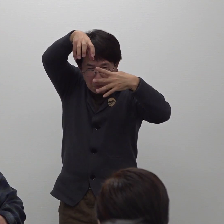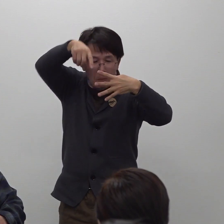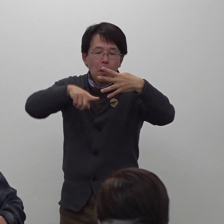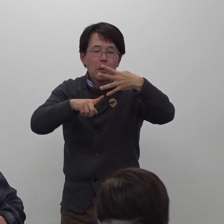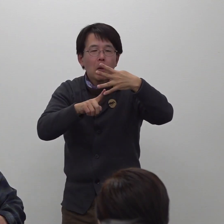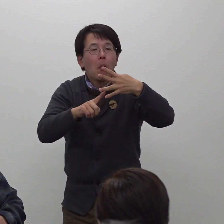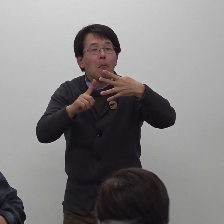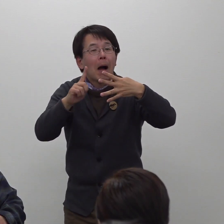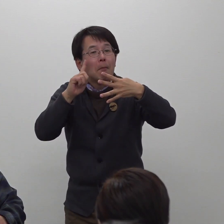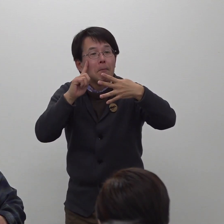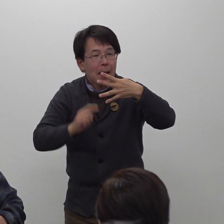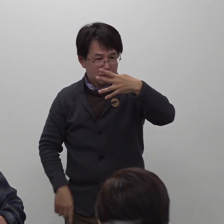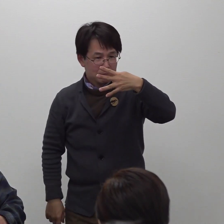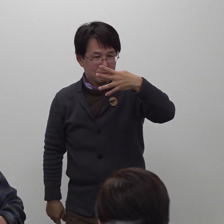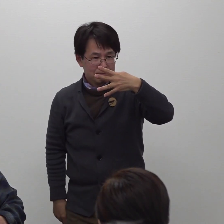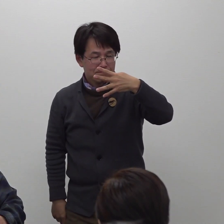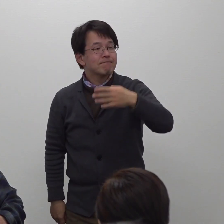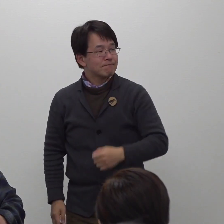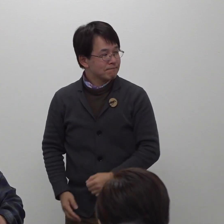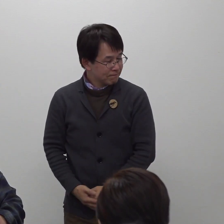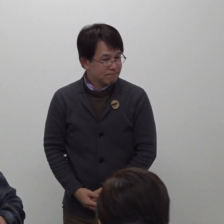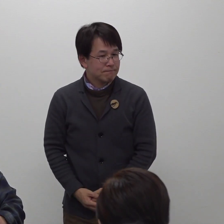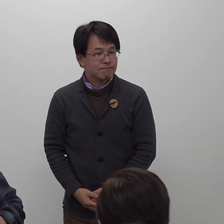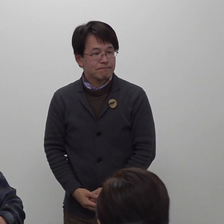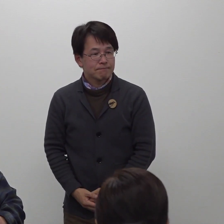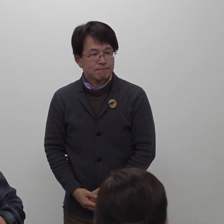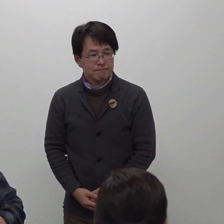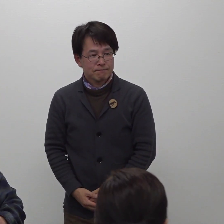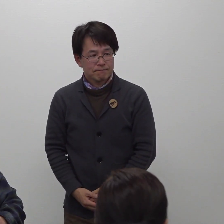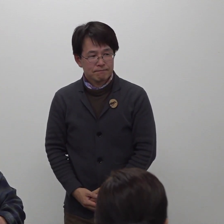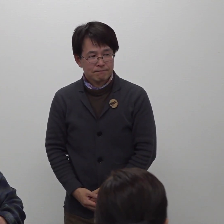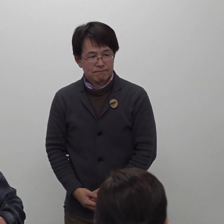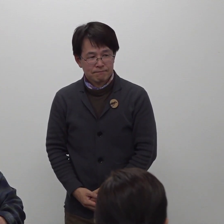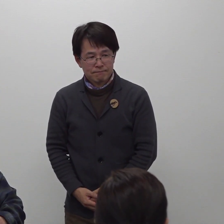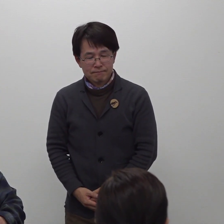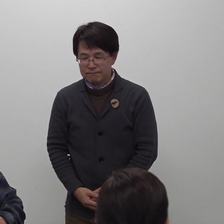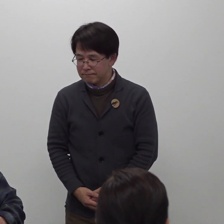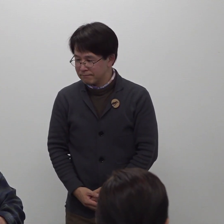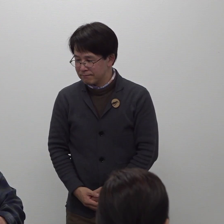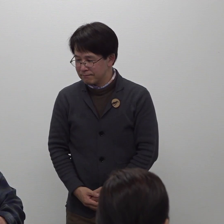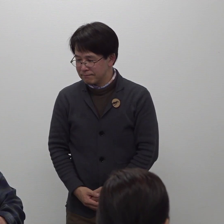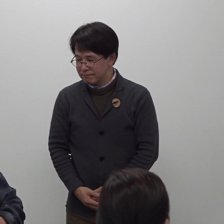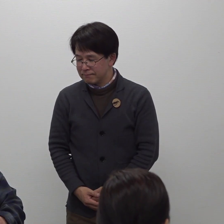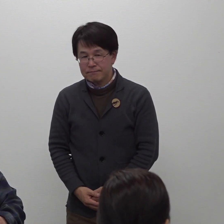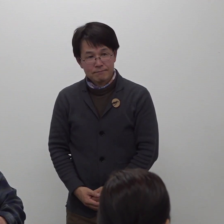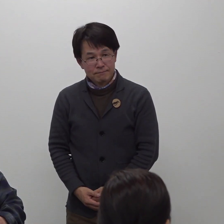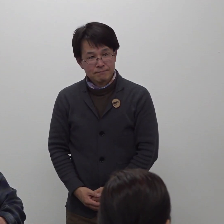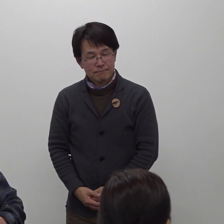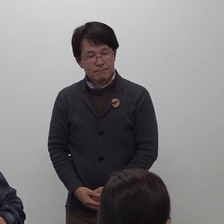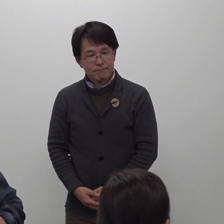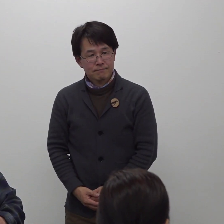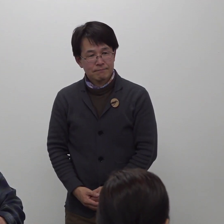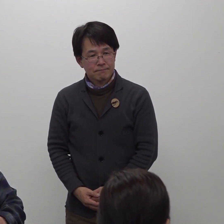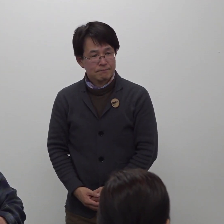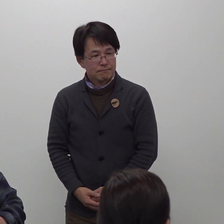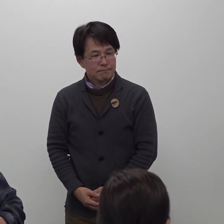橋爪）（佐藤さんは）上から4番目、首の上から、頭蓋骨から４番目の頸椎にあるところ（を怪我されていて）、何番目を（傷めたか）によって、